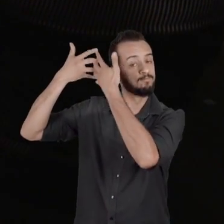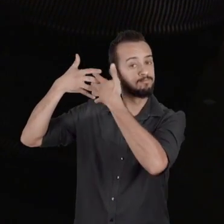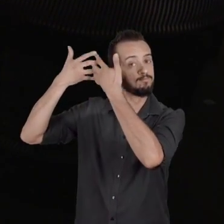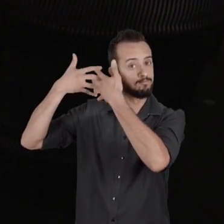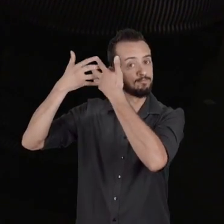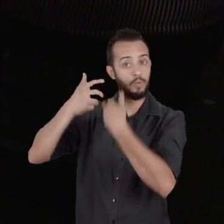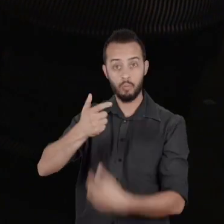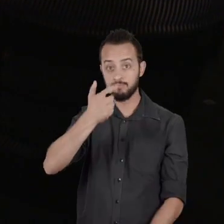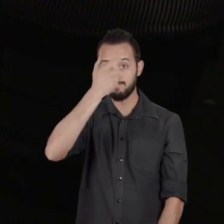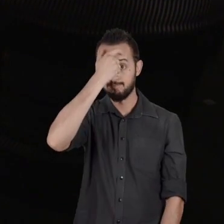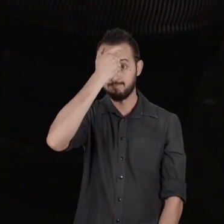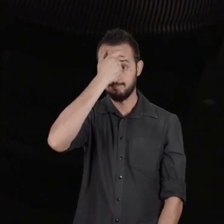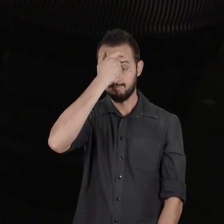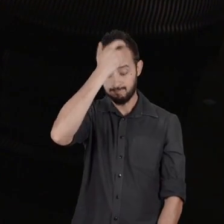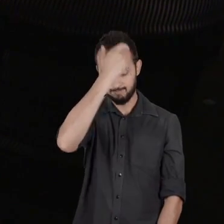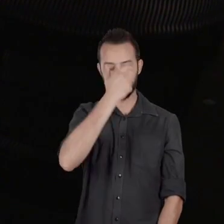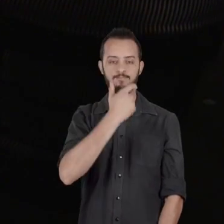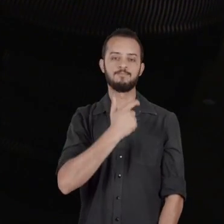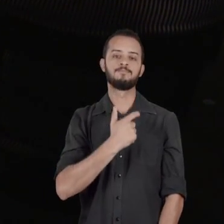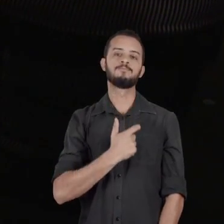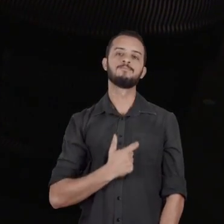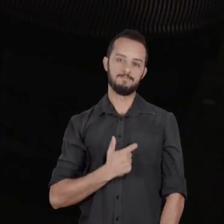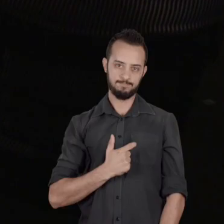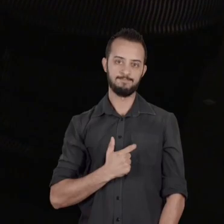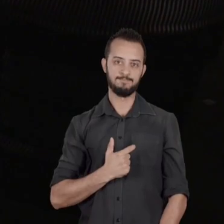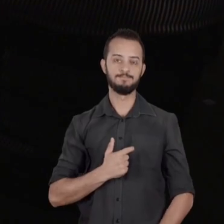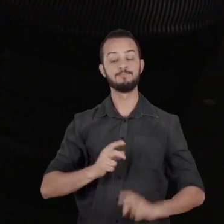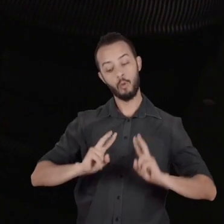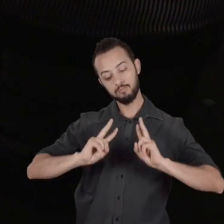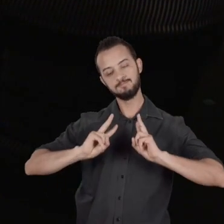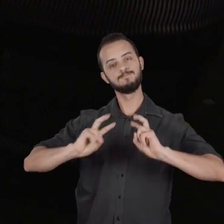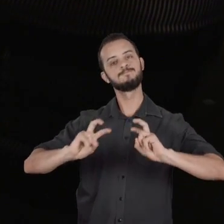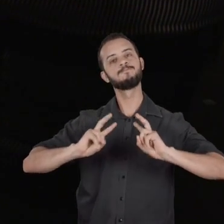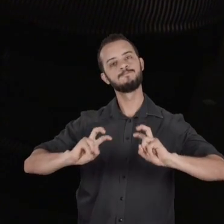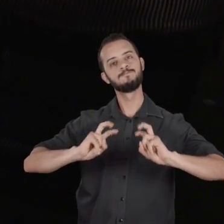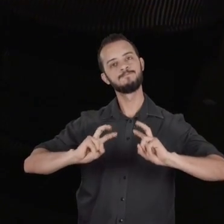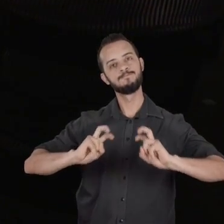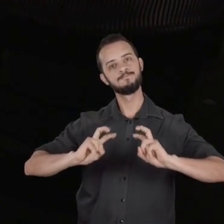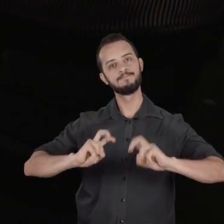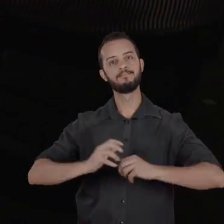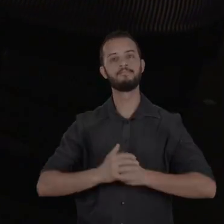que faz com que nós tenhamos autoconhecimento e autoconsciência de quem somos.